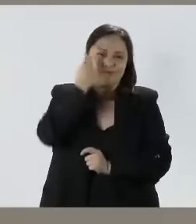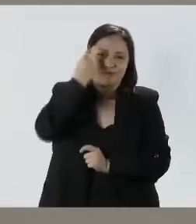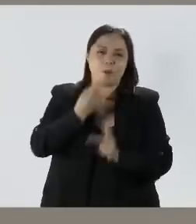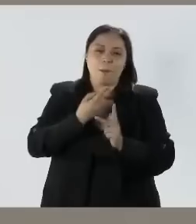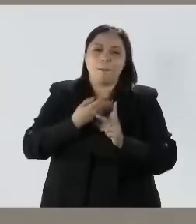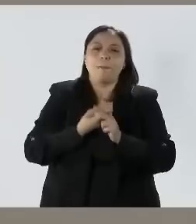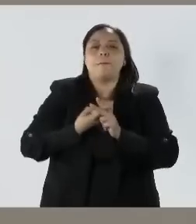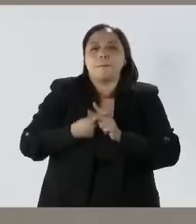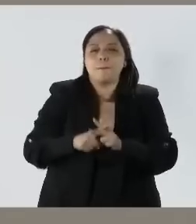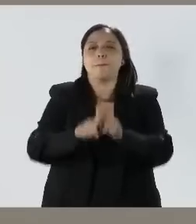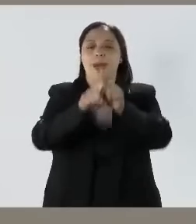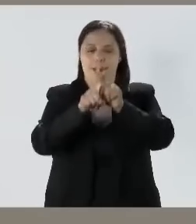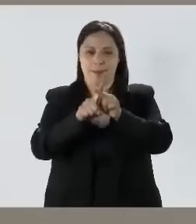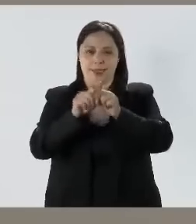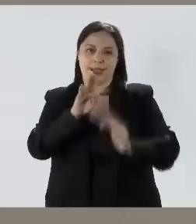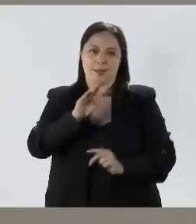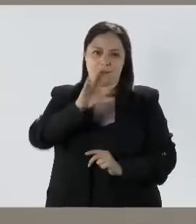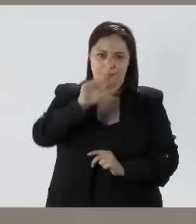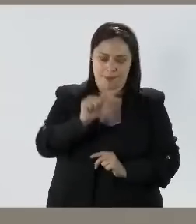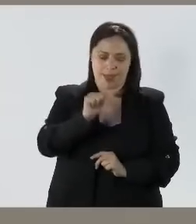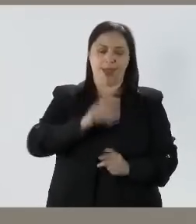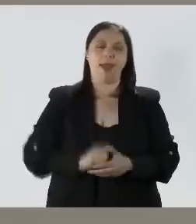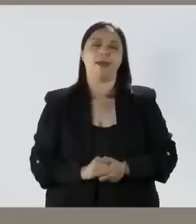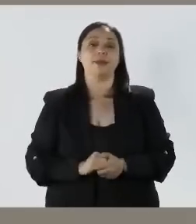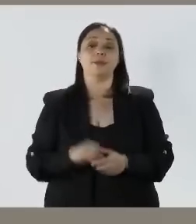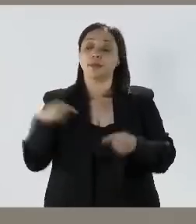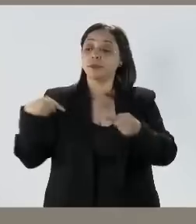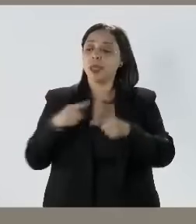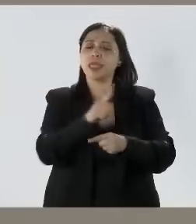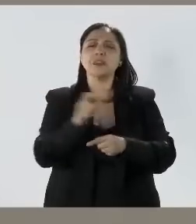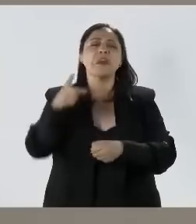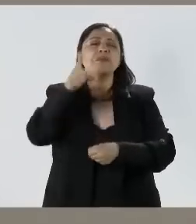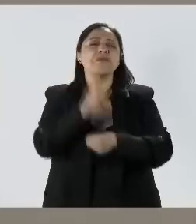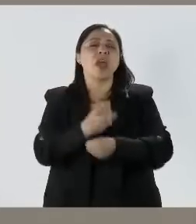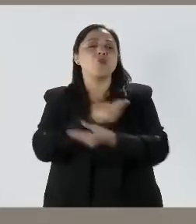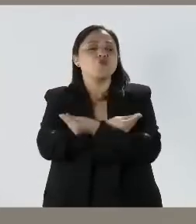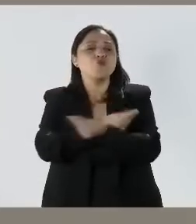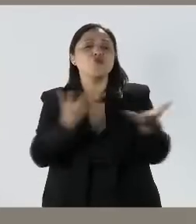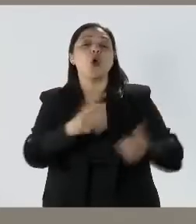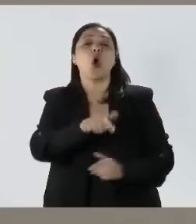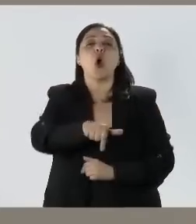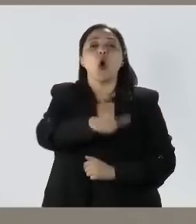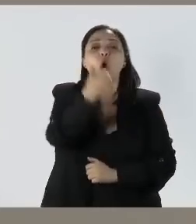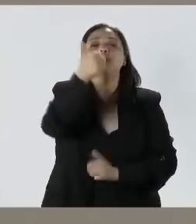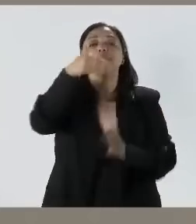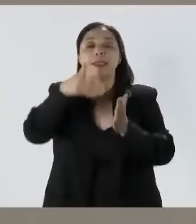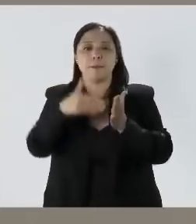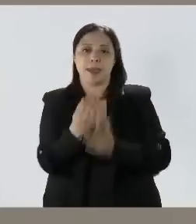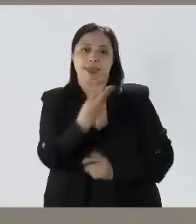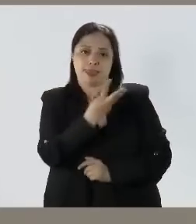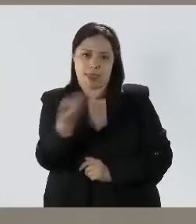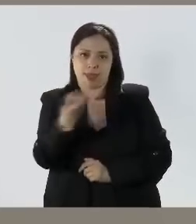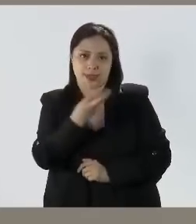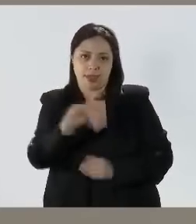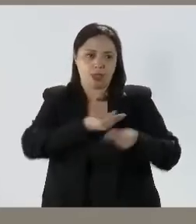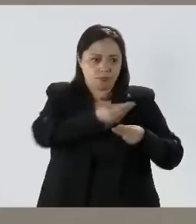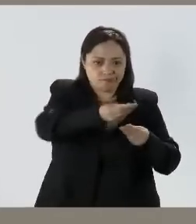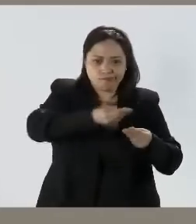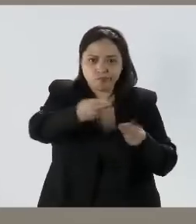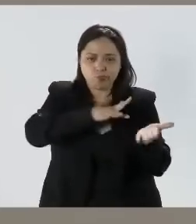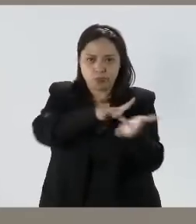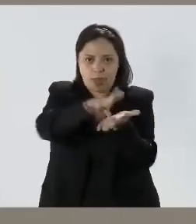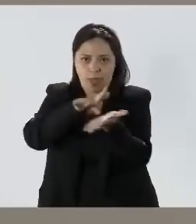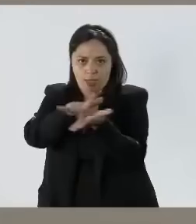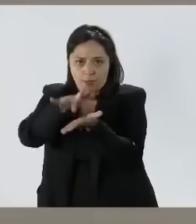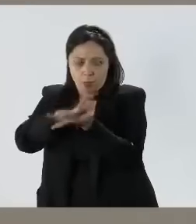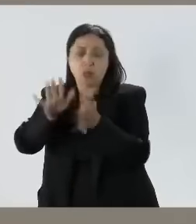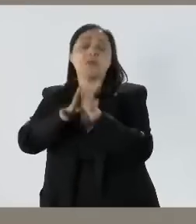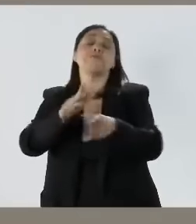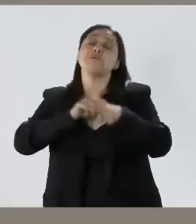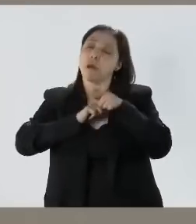este en estos 100 días entregamos 11300 apoyos y vamos a seguir apoyando a las